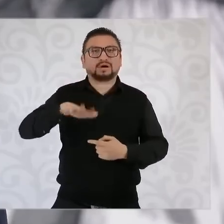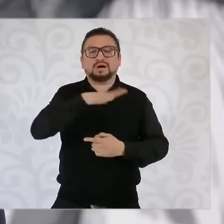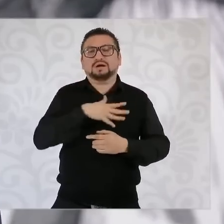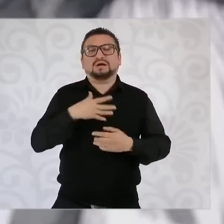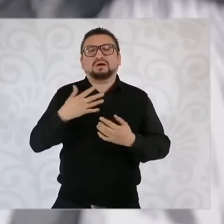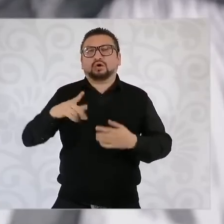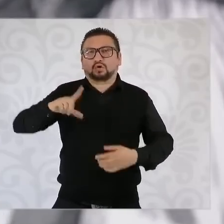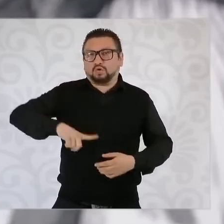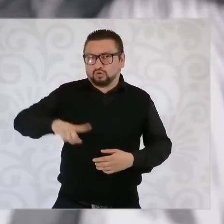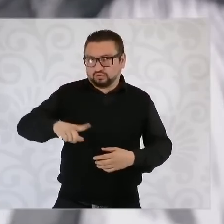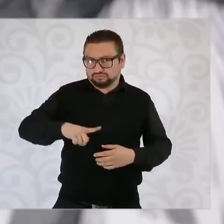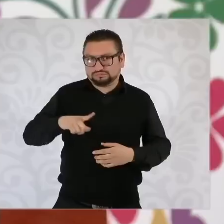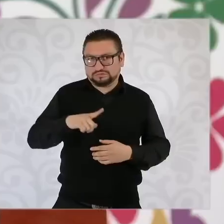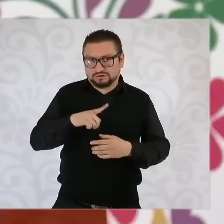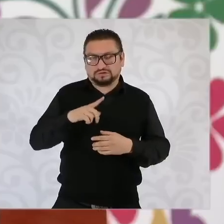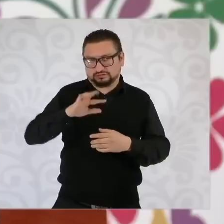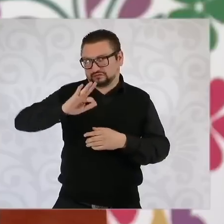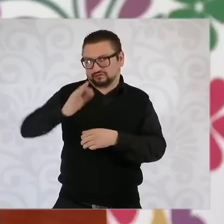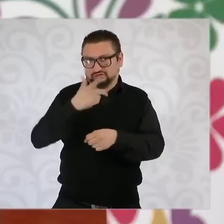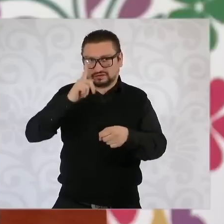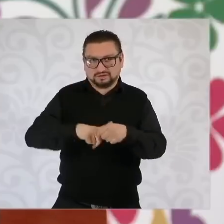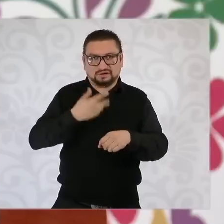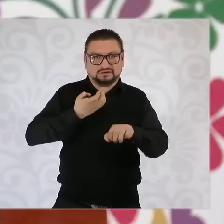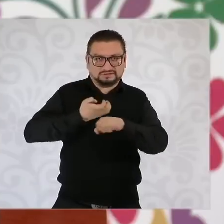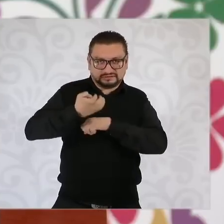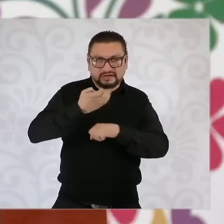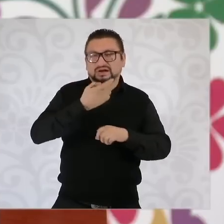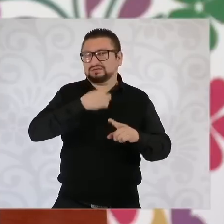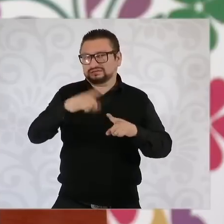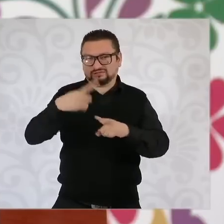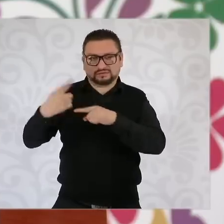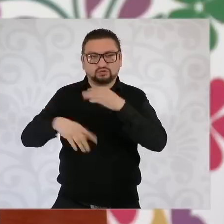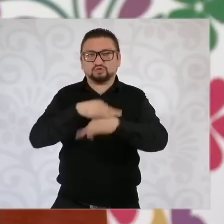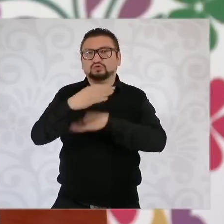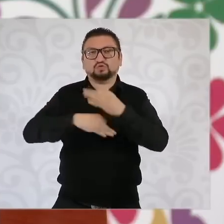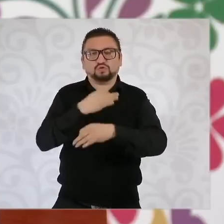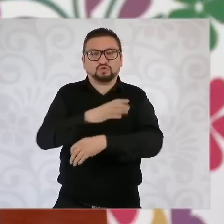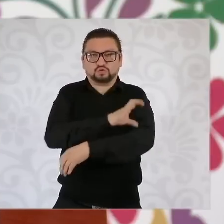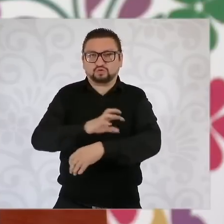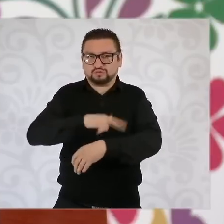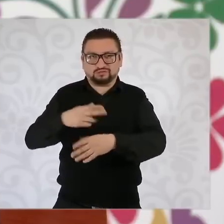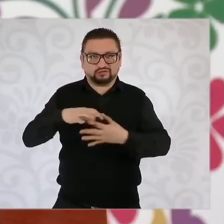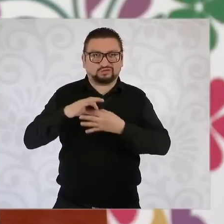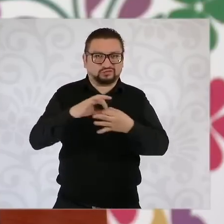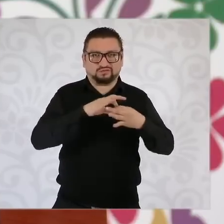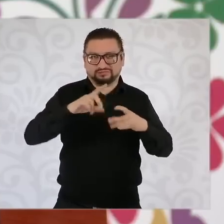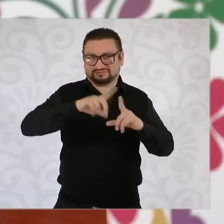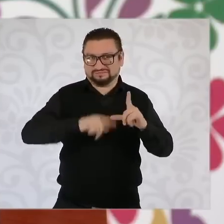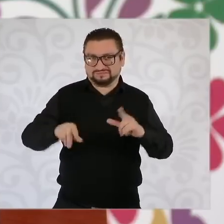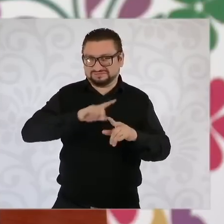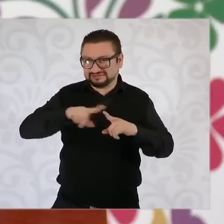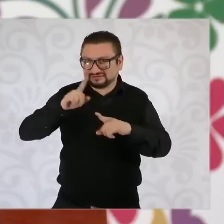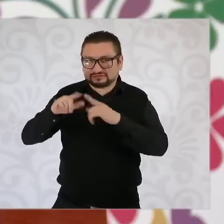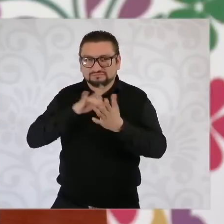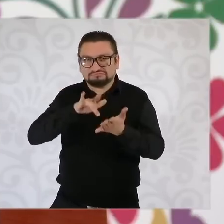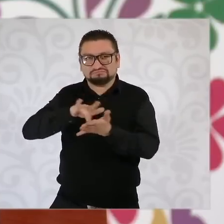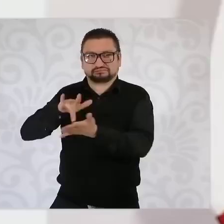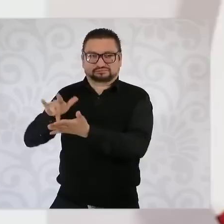Gobierno Federal estatales cuando hay coordinación en distintos lugares del país eh atender a